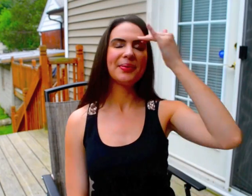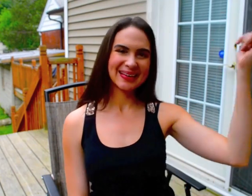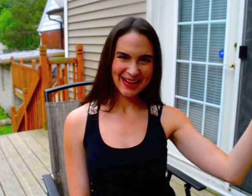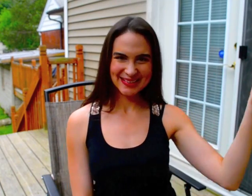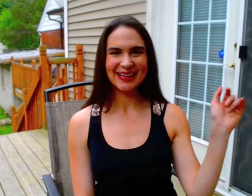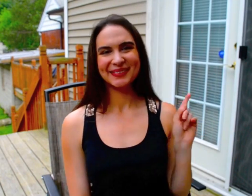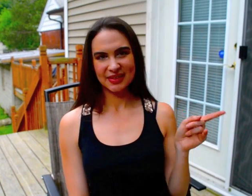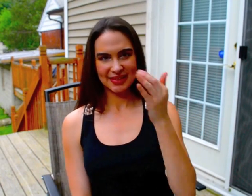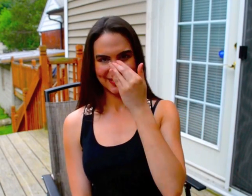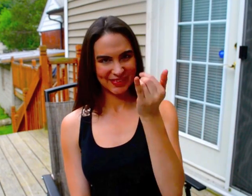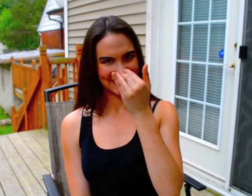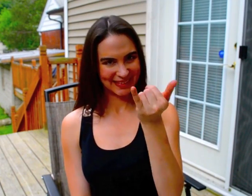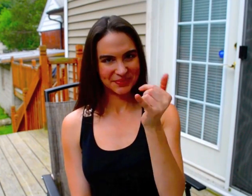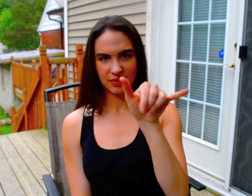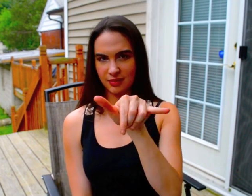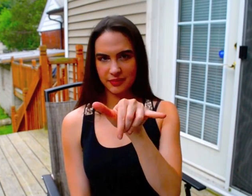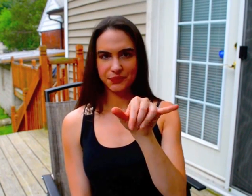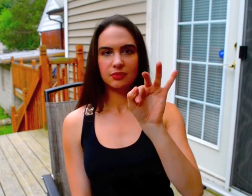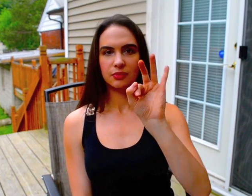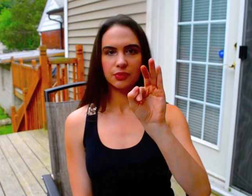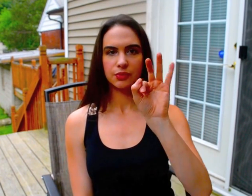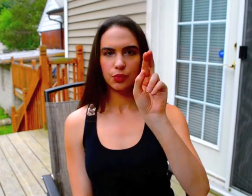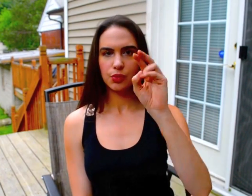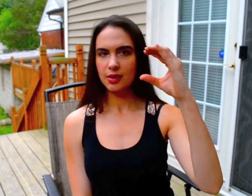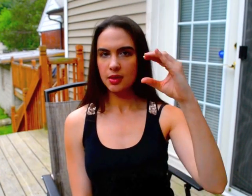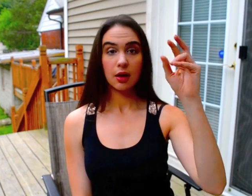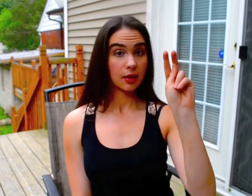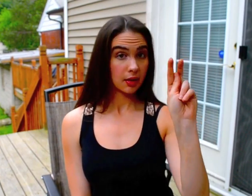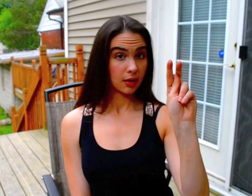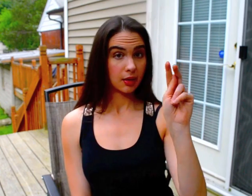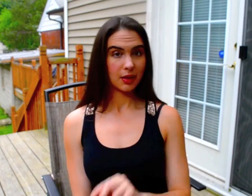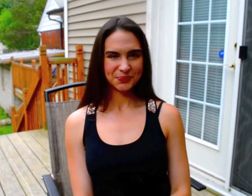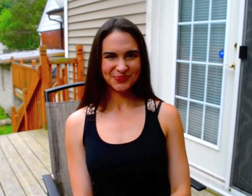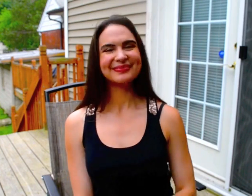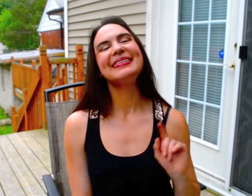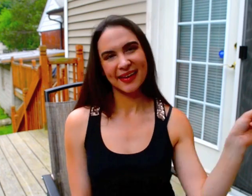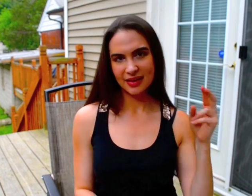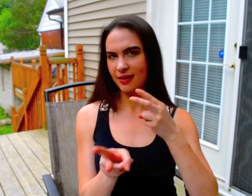because he's funny as fuck